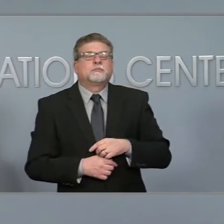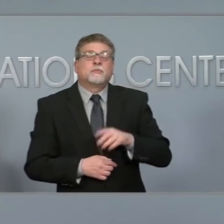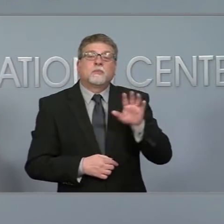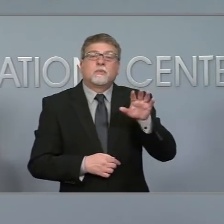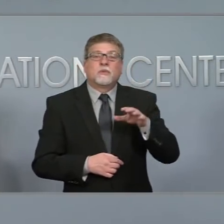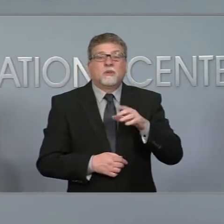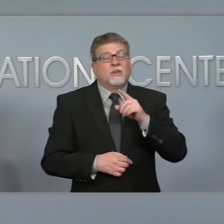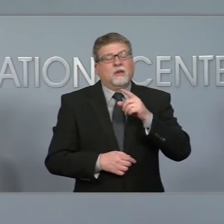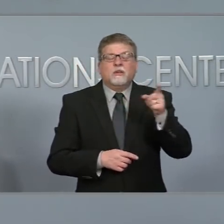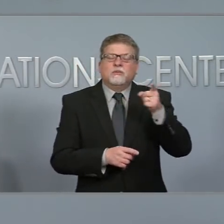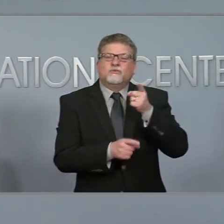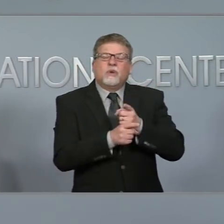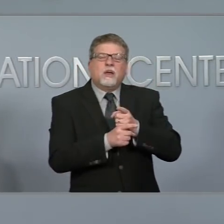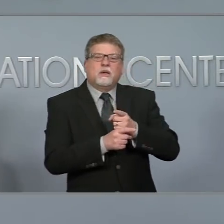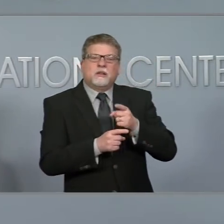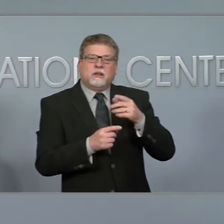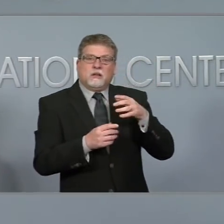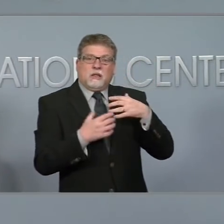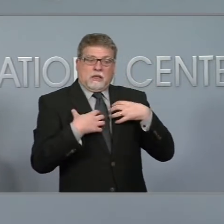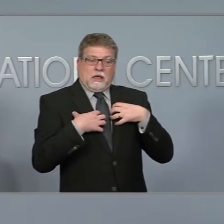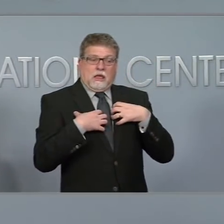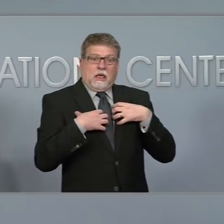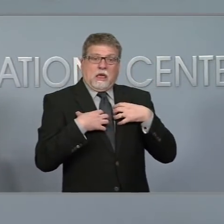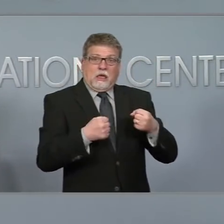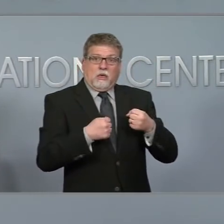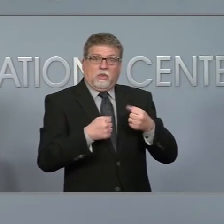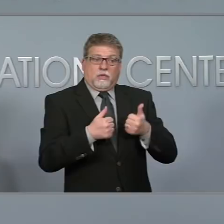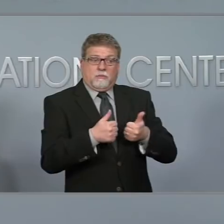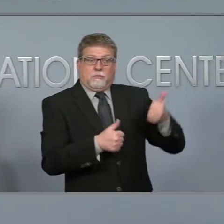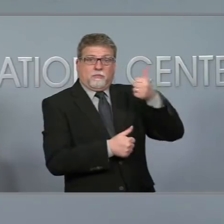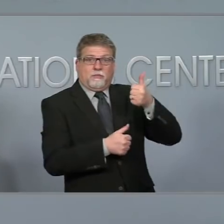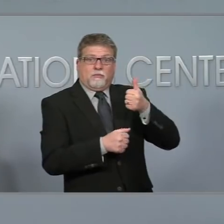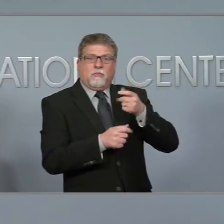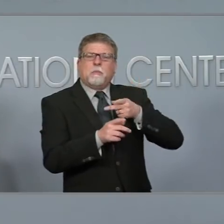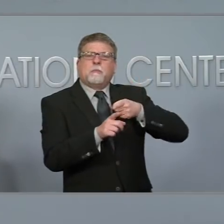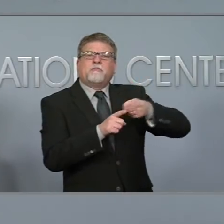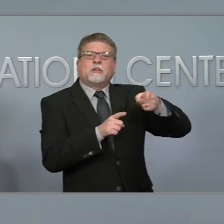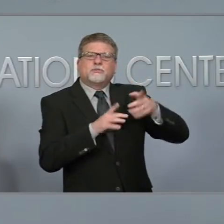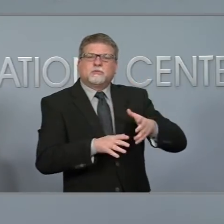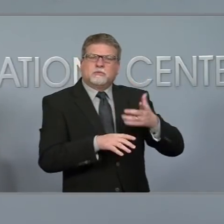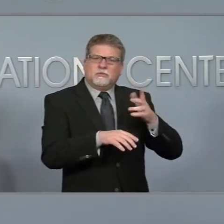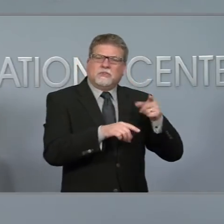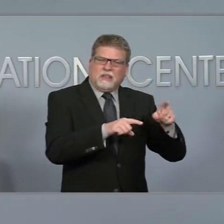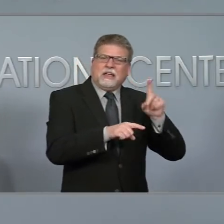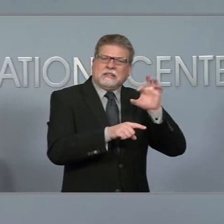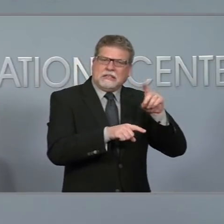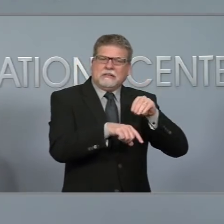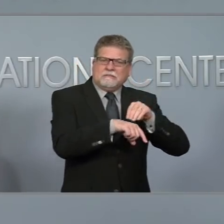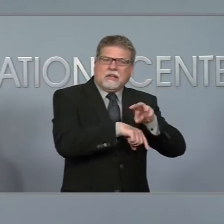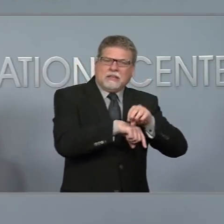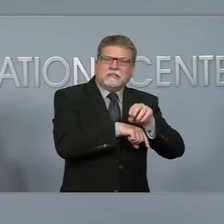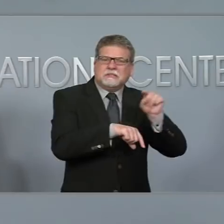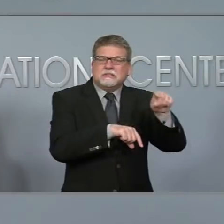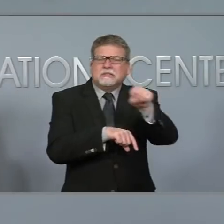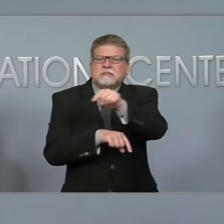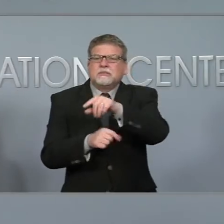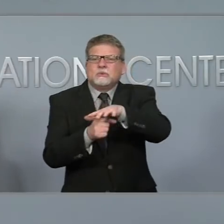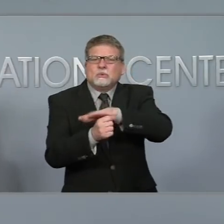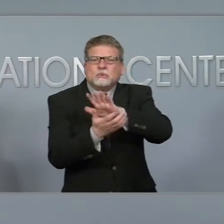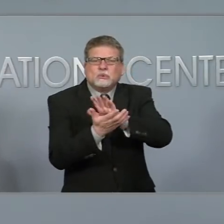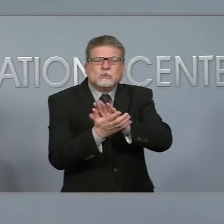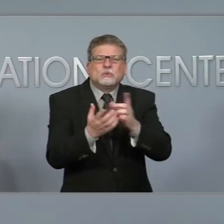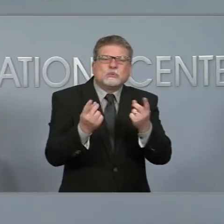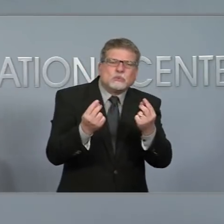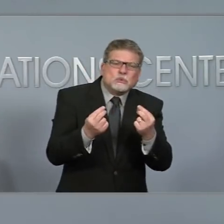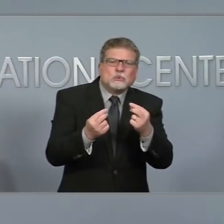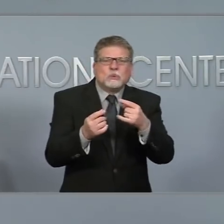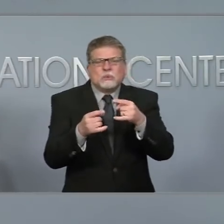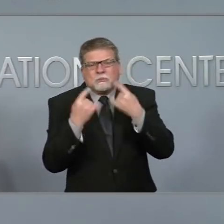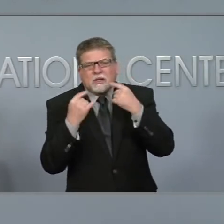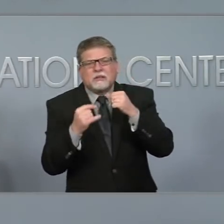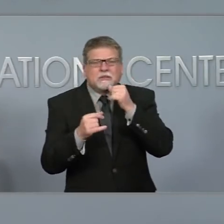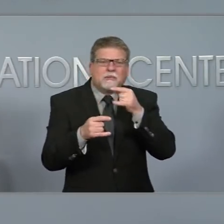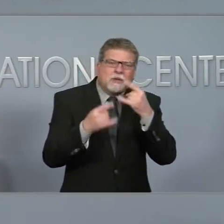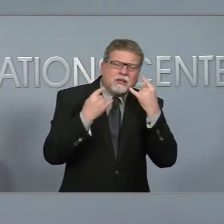sitio.